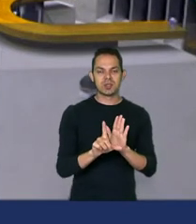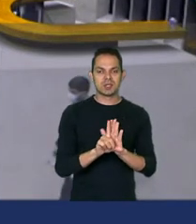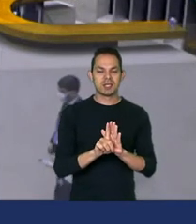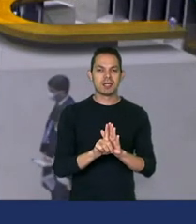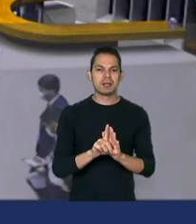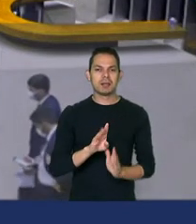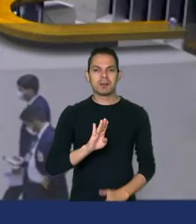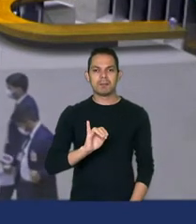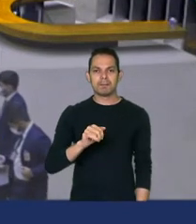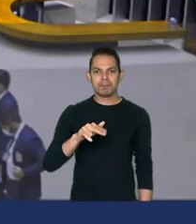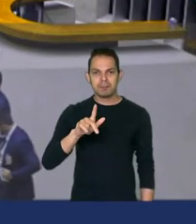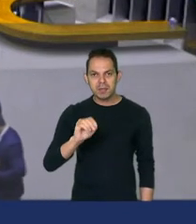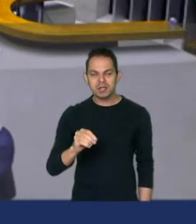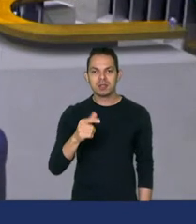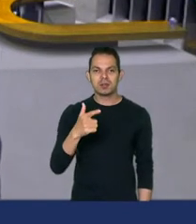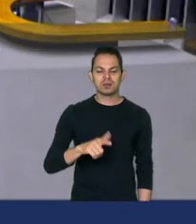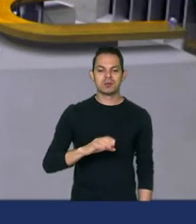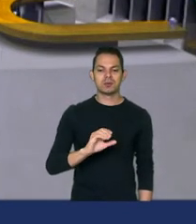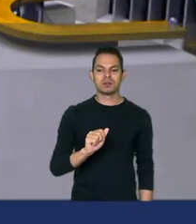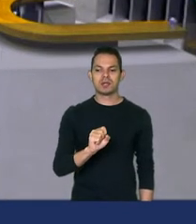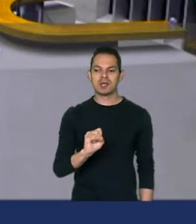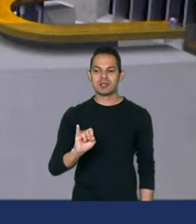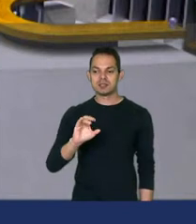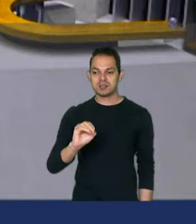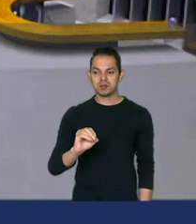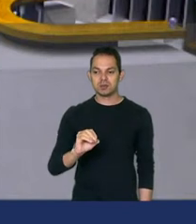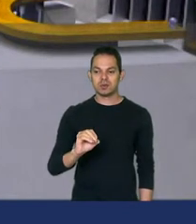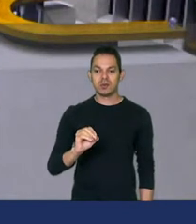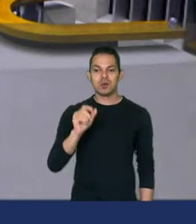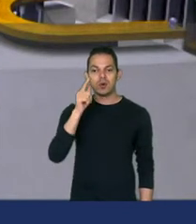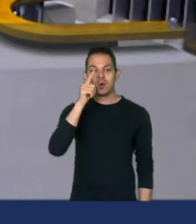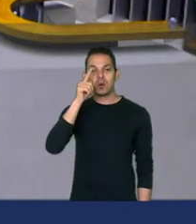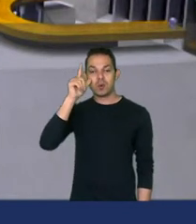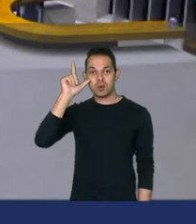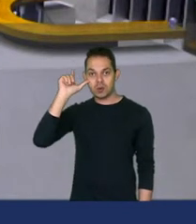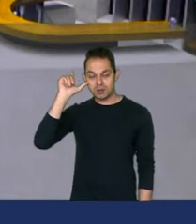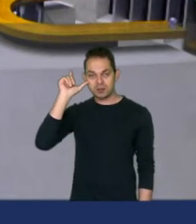AO PROJETO DE LEI QUE LEGALIZA BINGOS E CASSINOS, O TESTE BASE DO RELATOR FELIPE